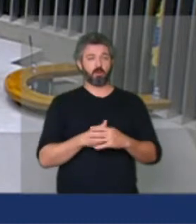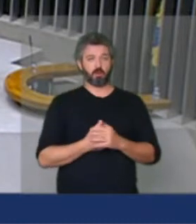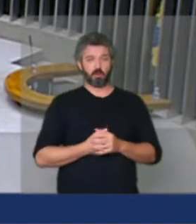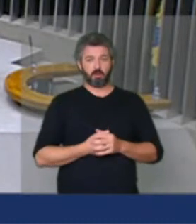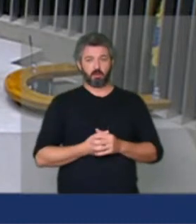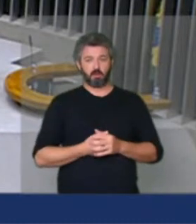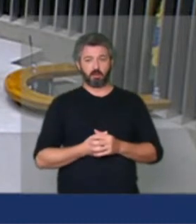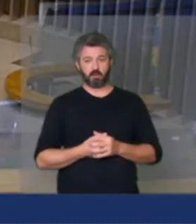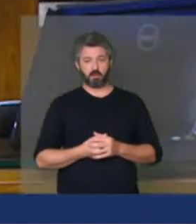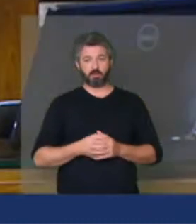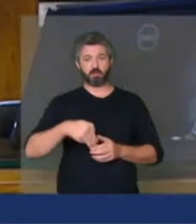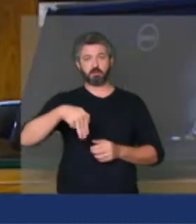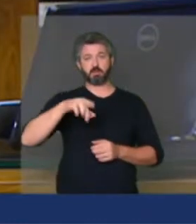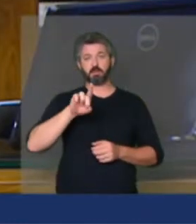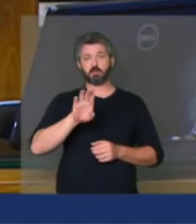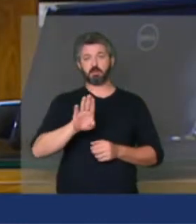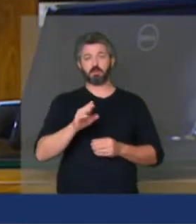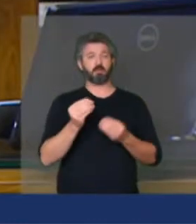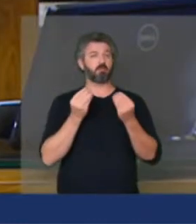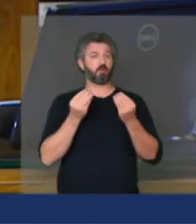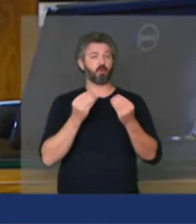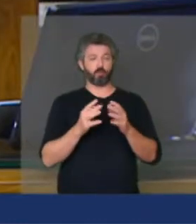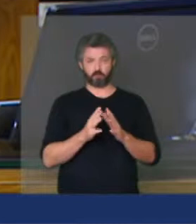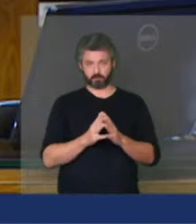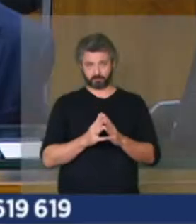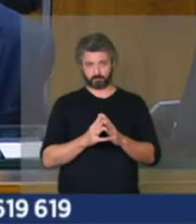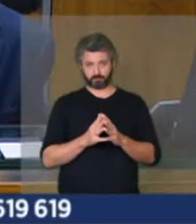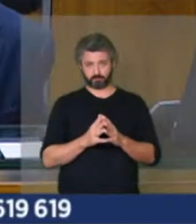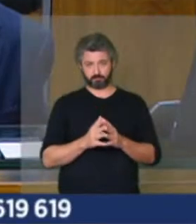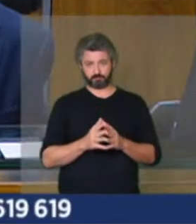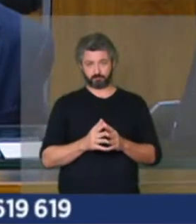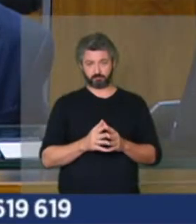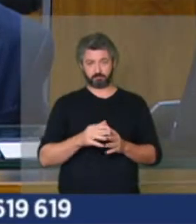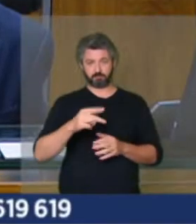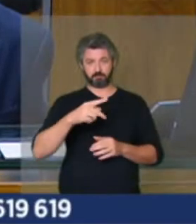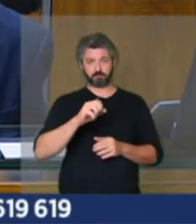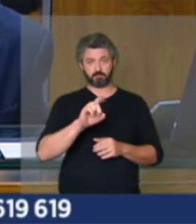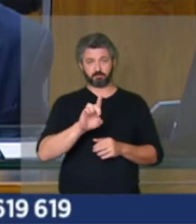ENCAMINHA O PSDB? COMO ENCAMINHA O REPUBLICANOS? COMO